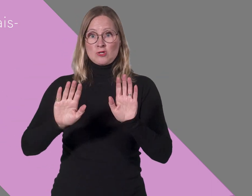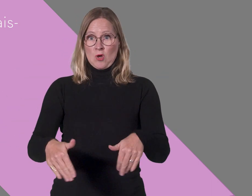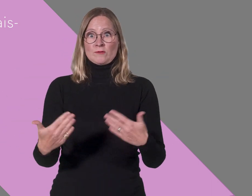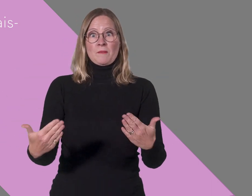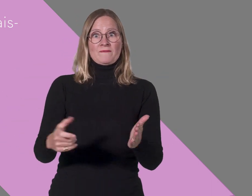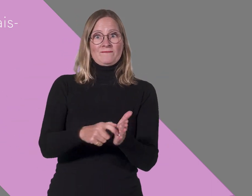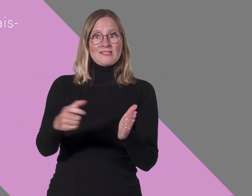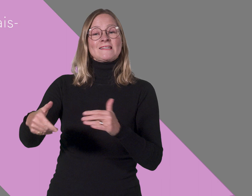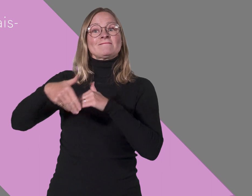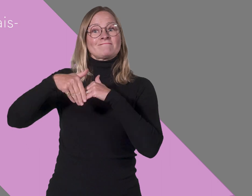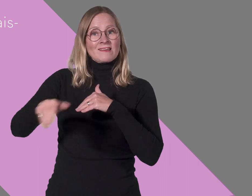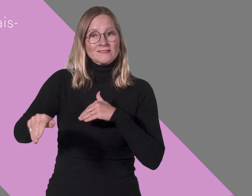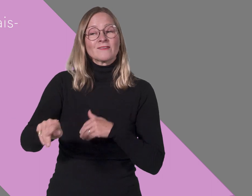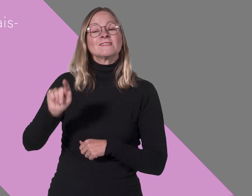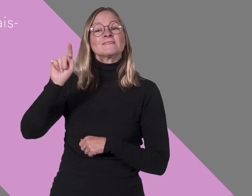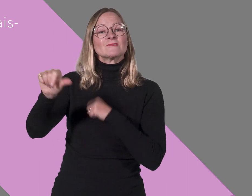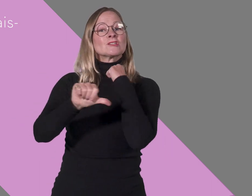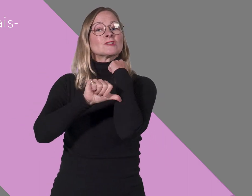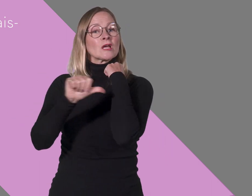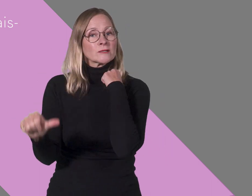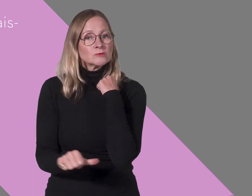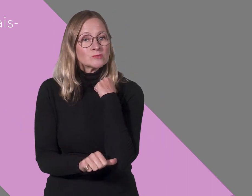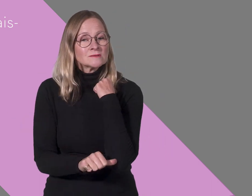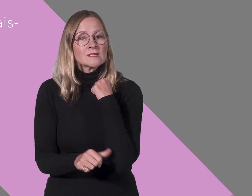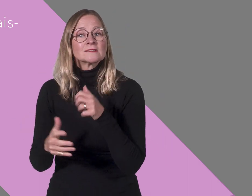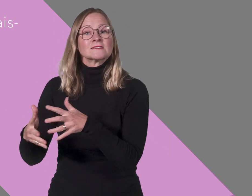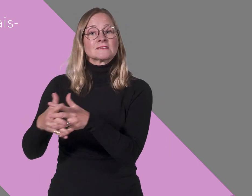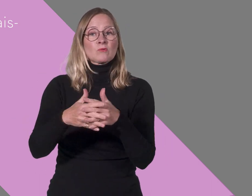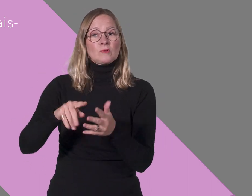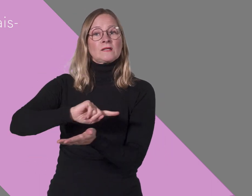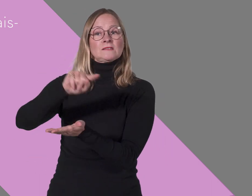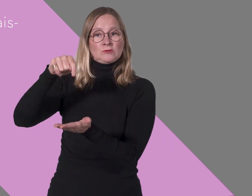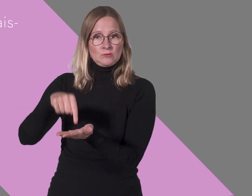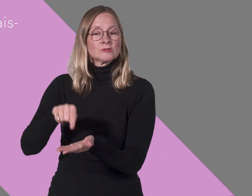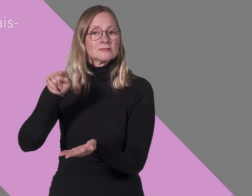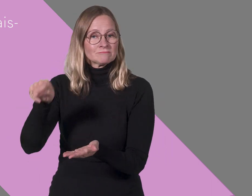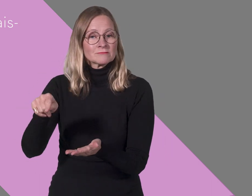jatkuu jo tällä viikolla Joensuun Seurakuntakeskuksessa -